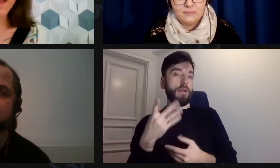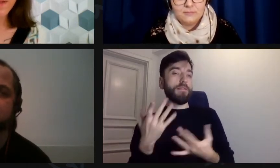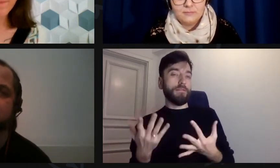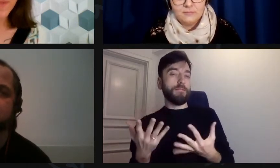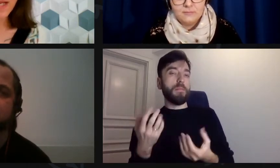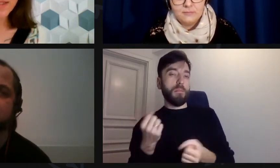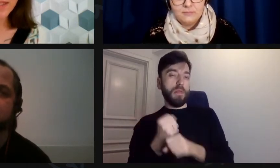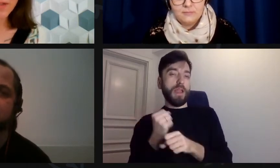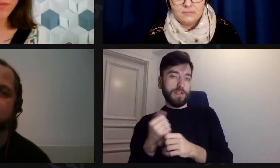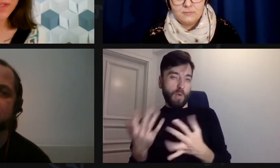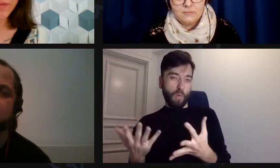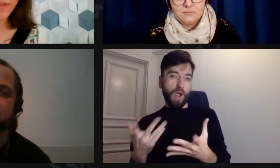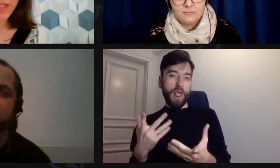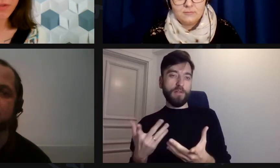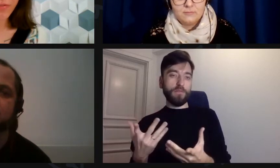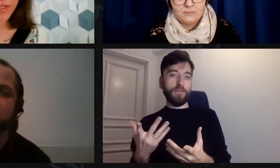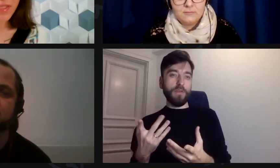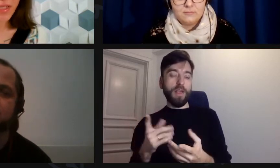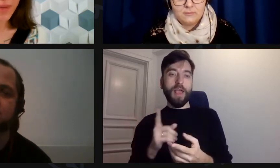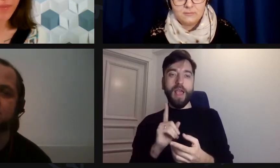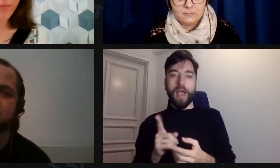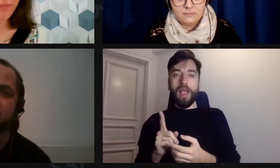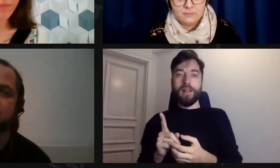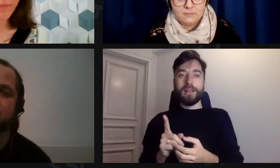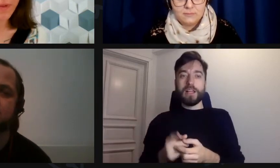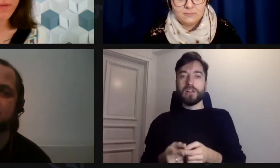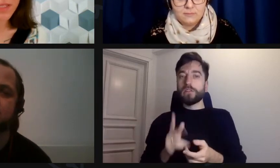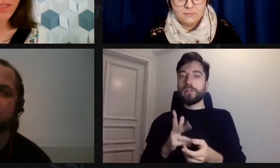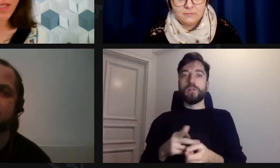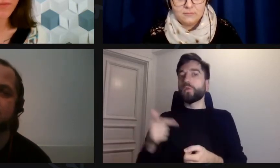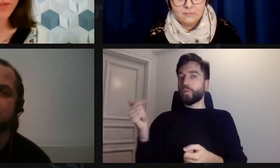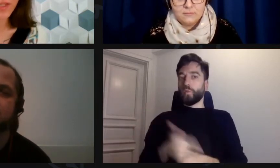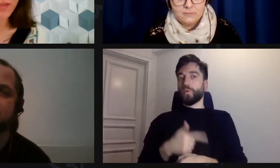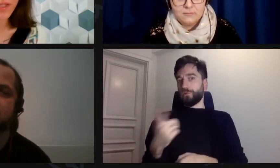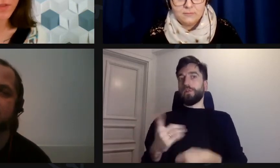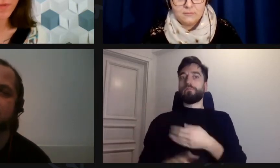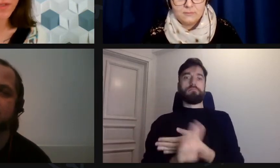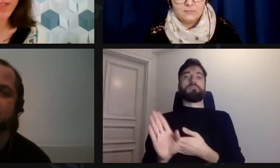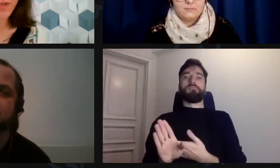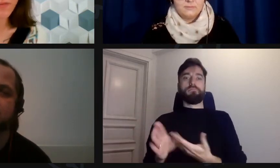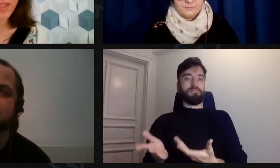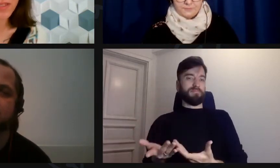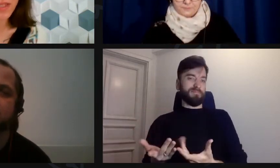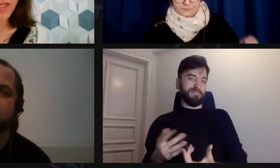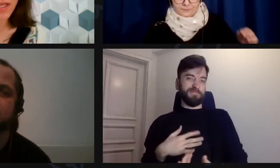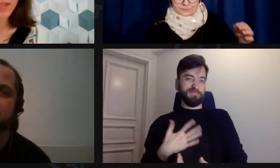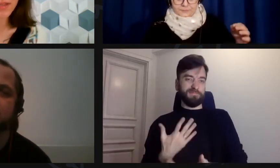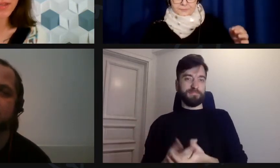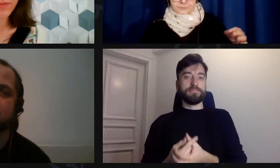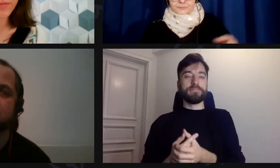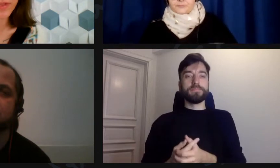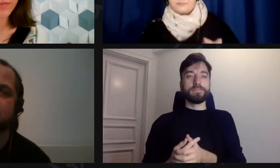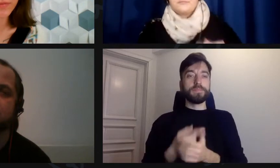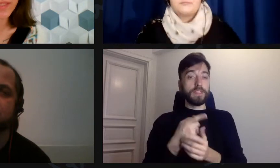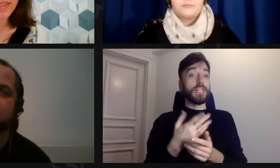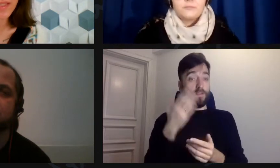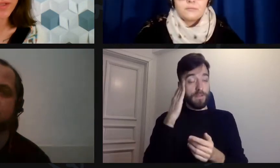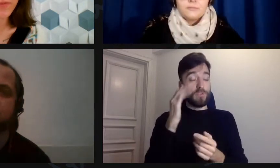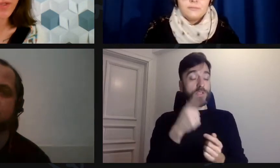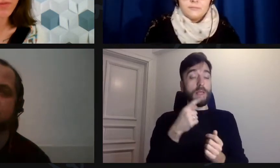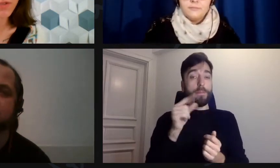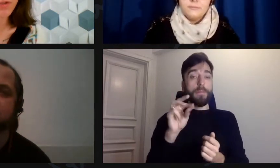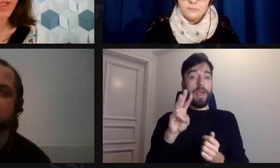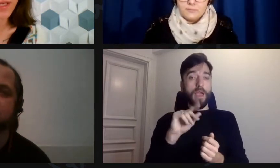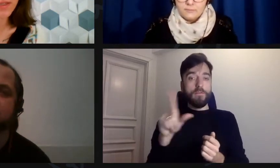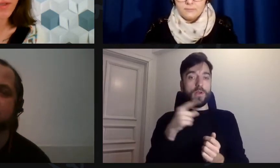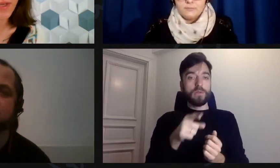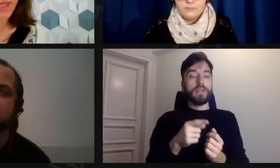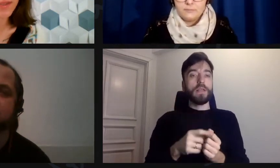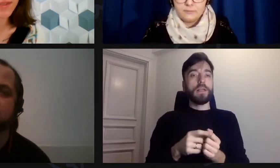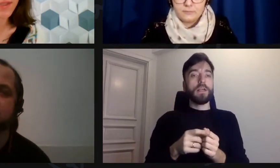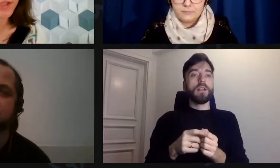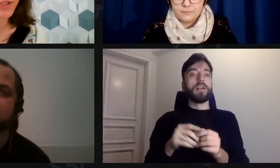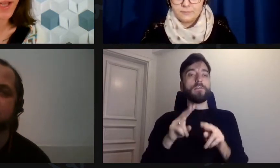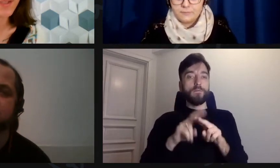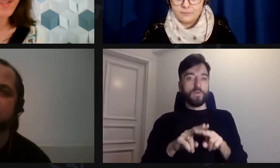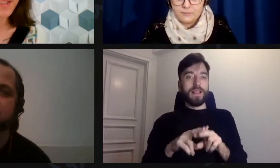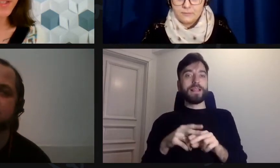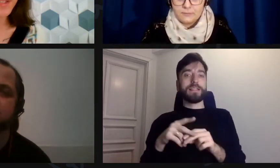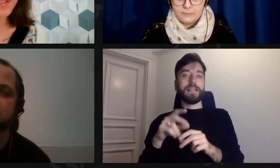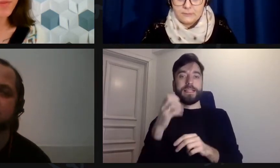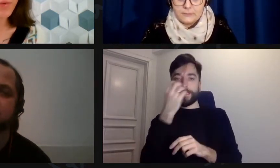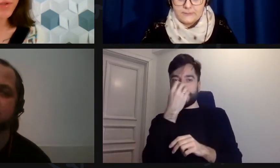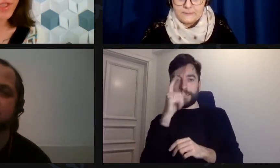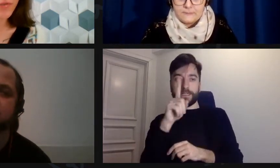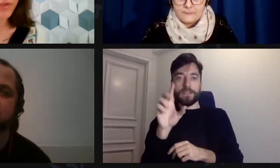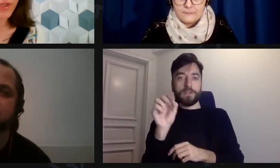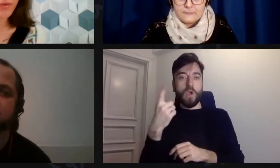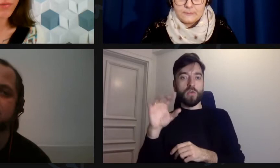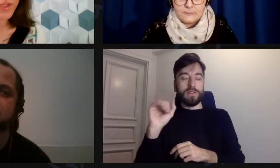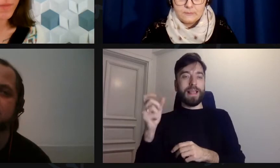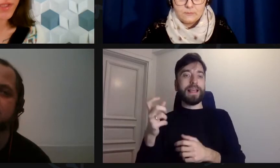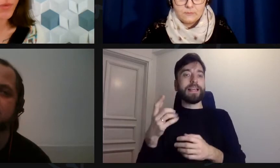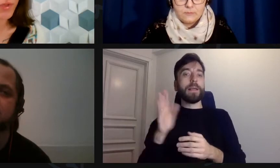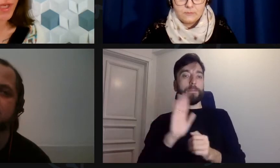Jakie są wasze doświadczenie? Paweł, prowadzicie właśnie w fundacji działania artystyczne, czy młodzież bierze w nich udział?